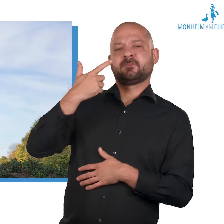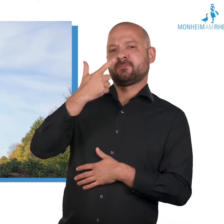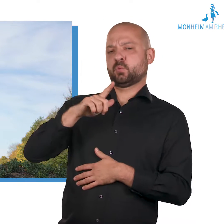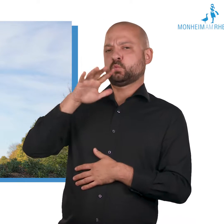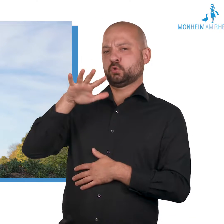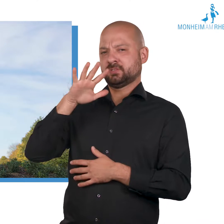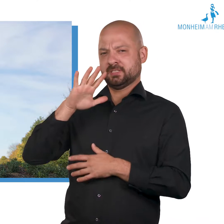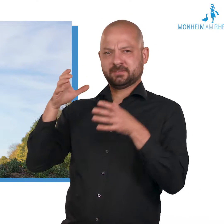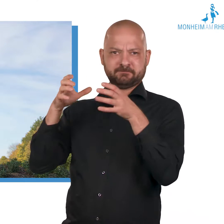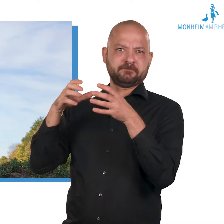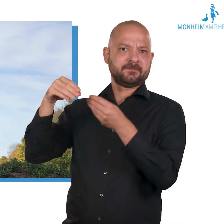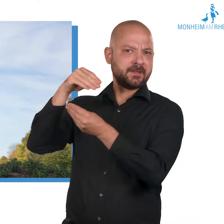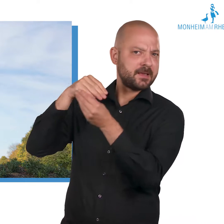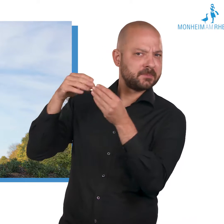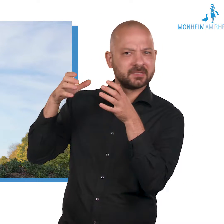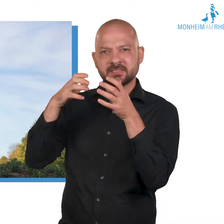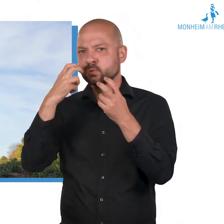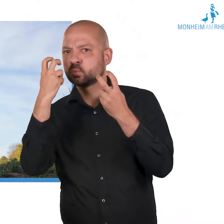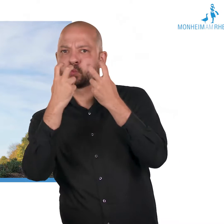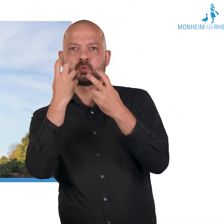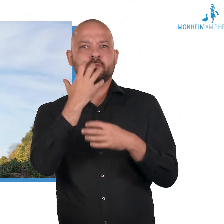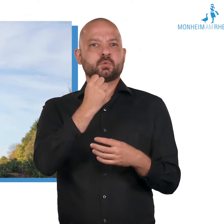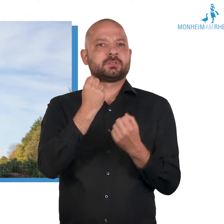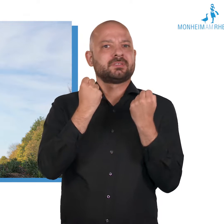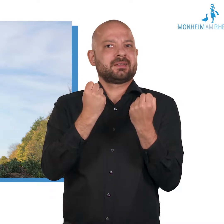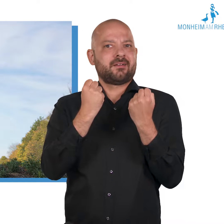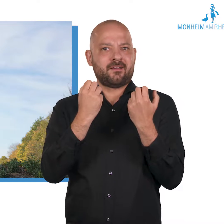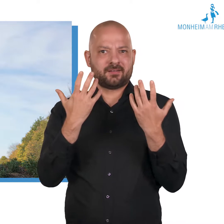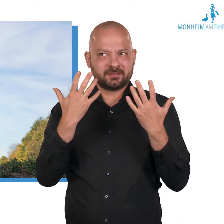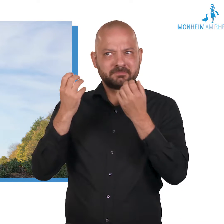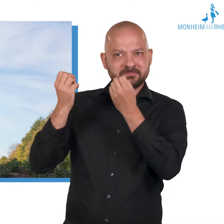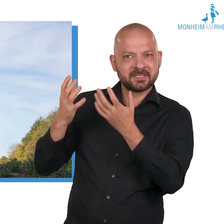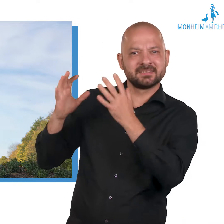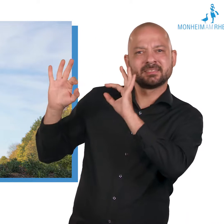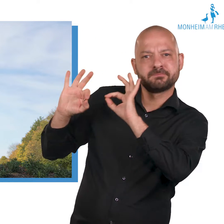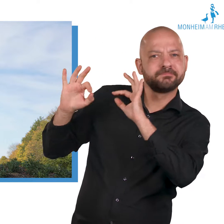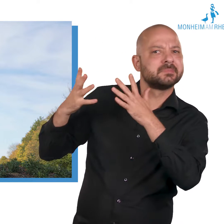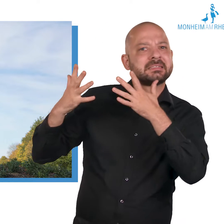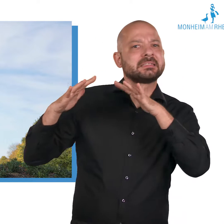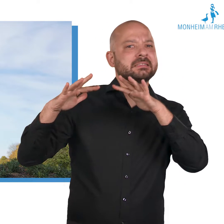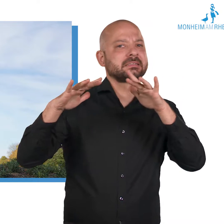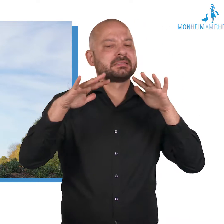wurden 2015 auf der Suche nach Sicherheit in